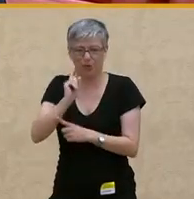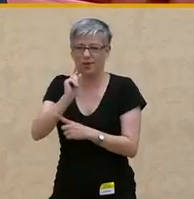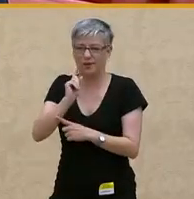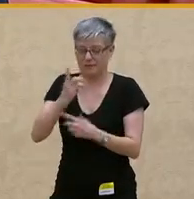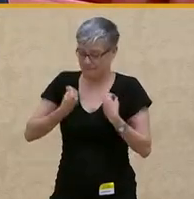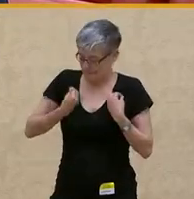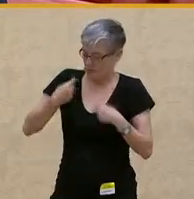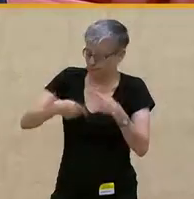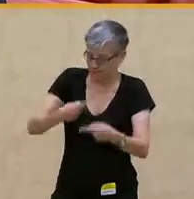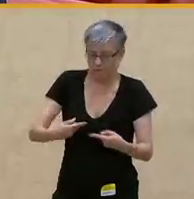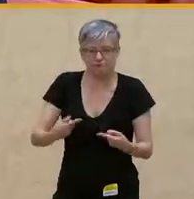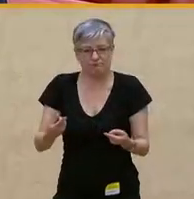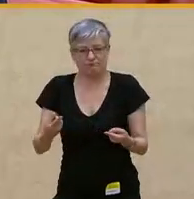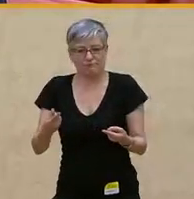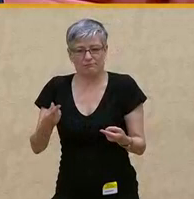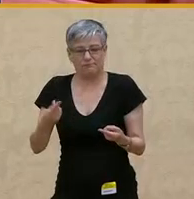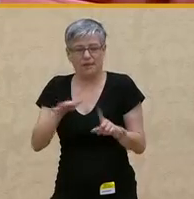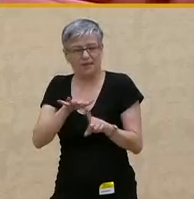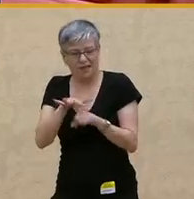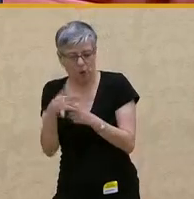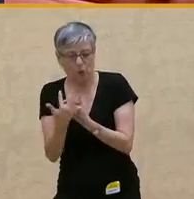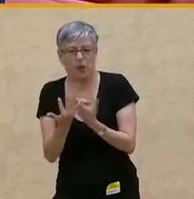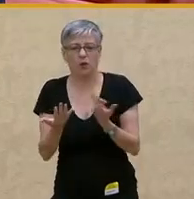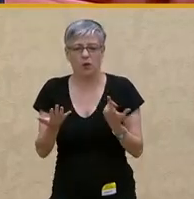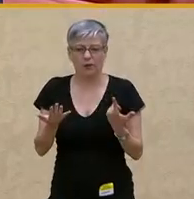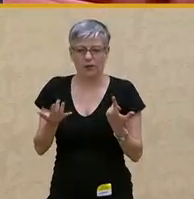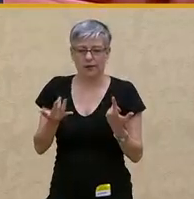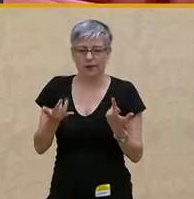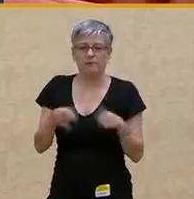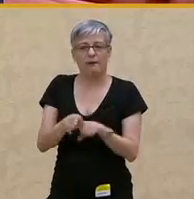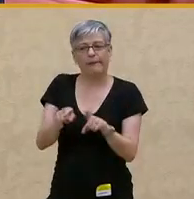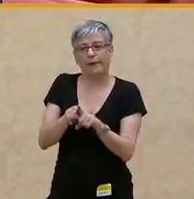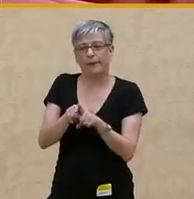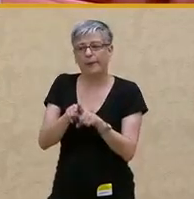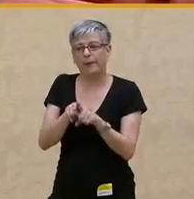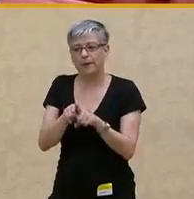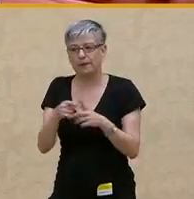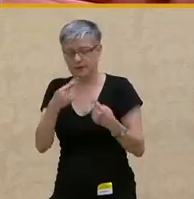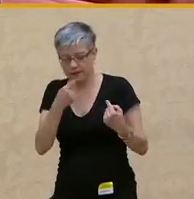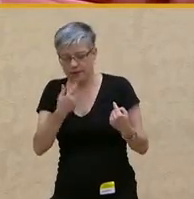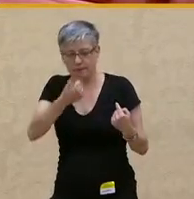día a día y sufren el día a día, la situación que tienen que pasar muchas veces sin ayuda.